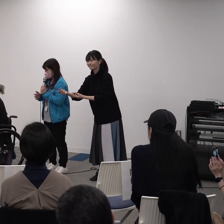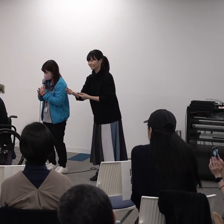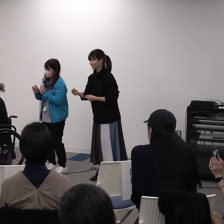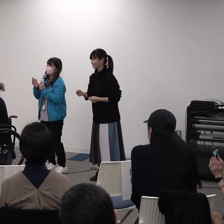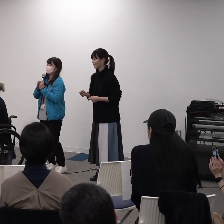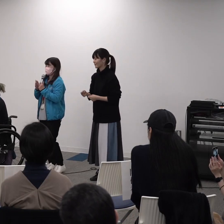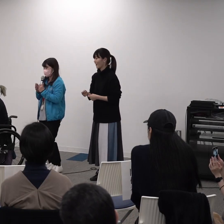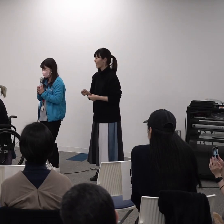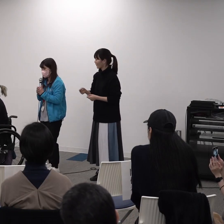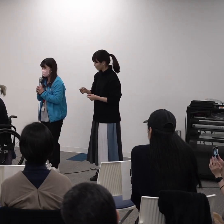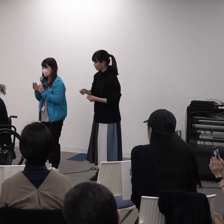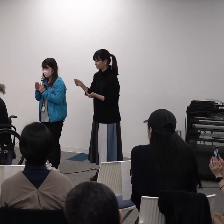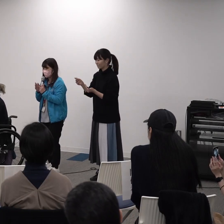お仕事上手にできました